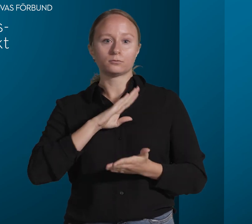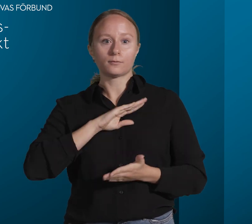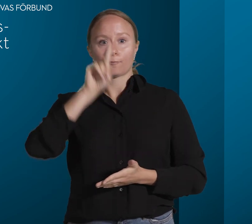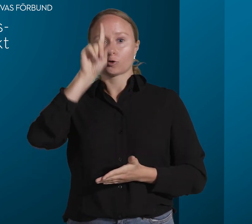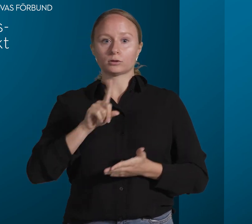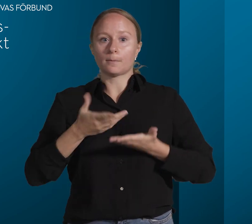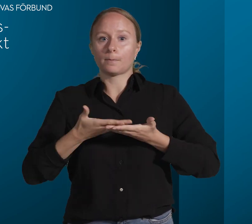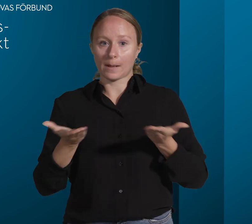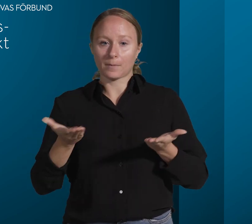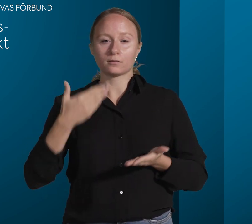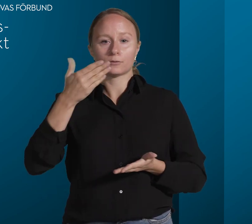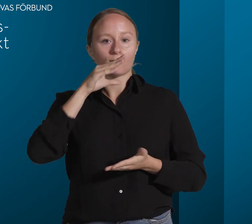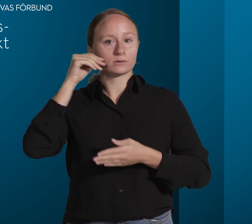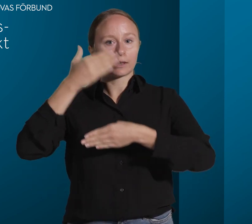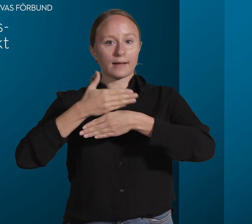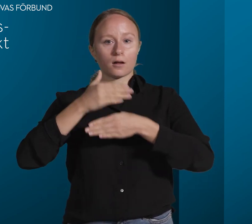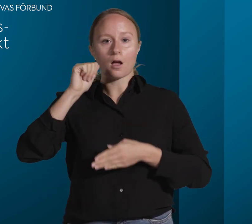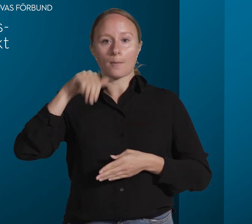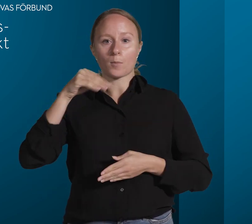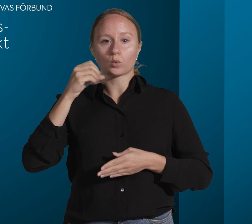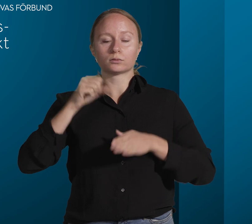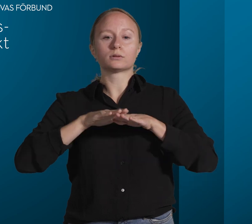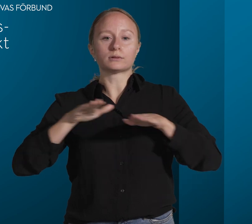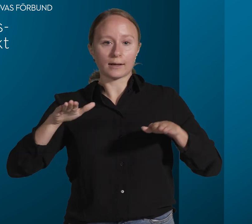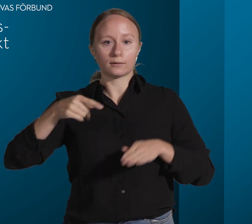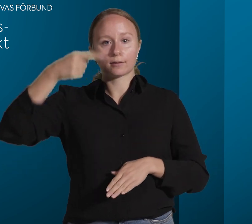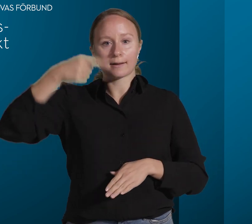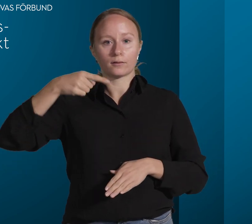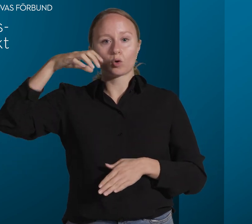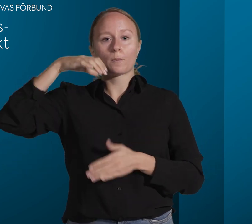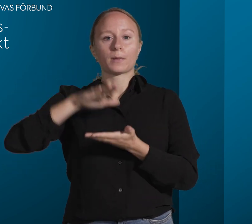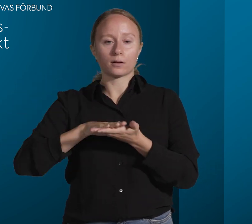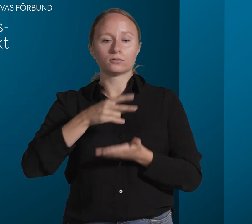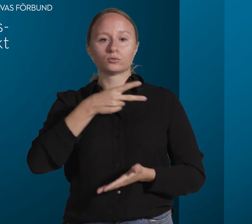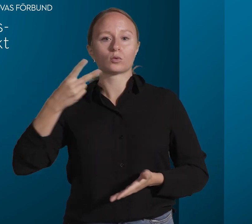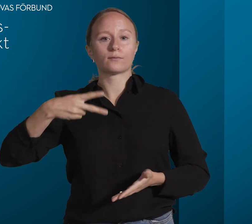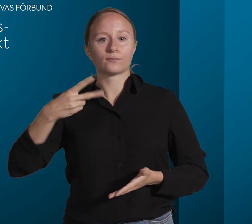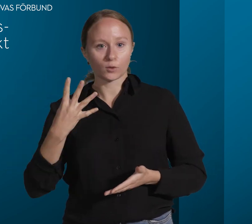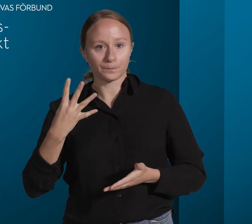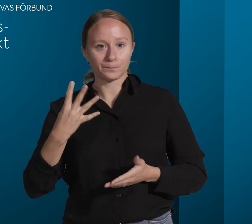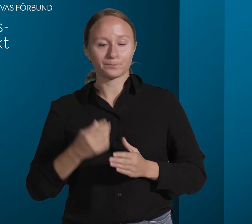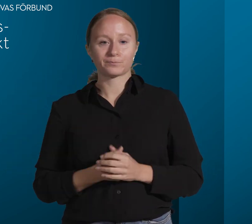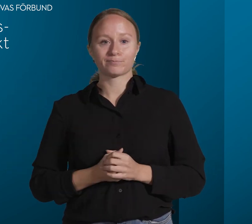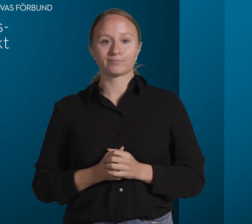som har premiär på Svenska Teaterns AMOS-scen den 10 oktober 2024.